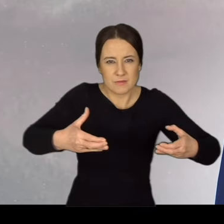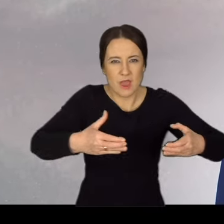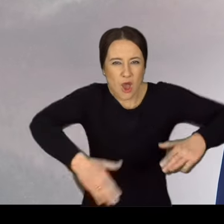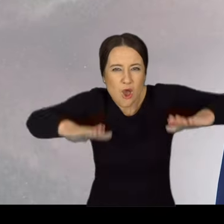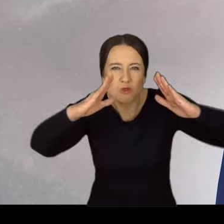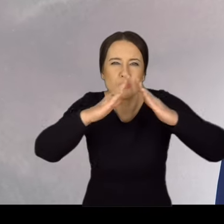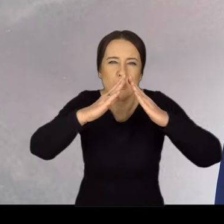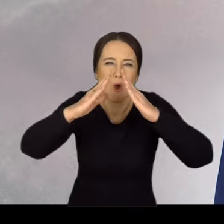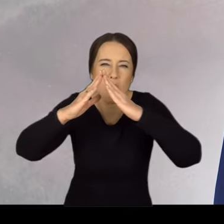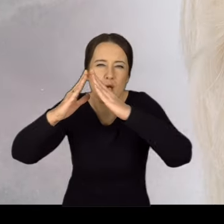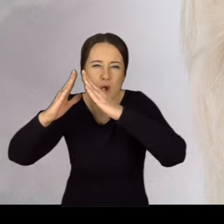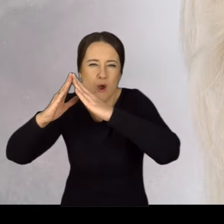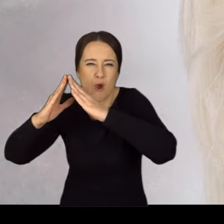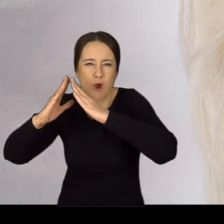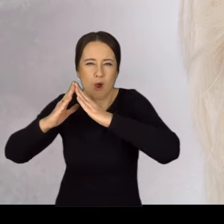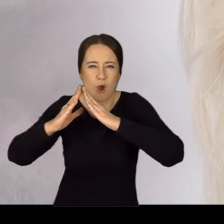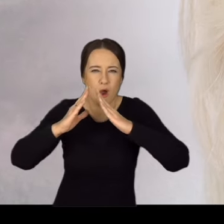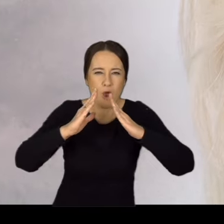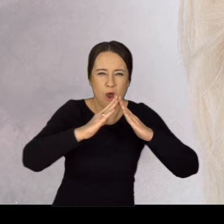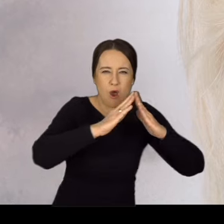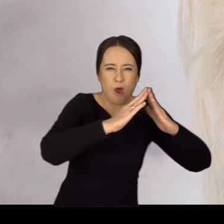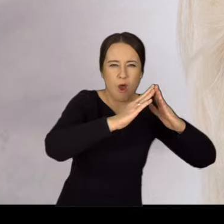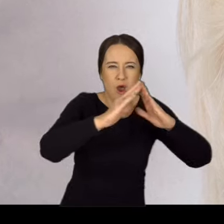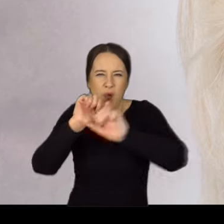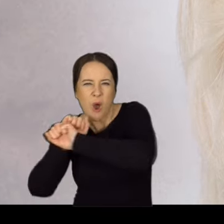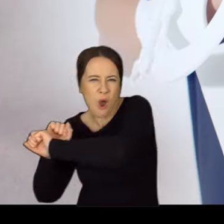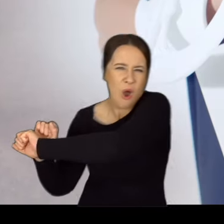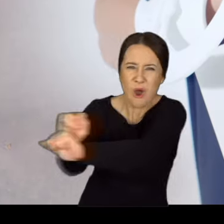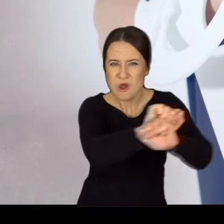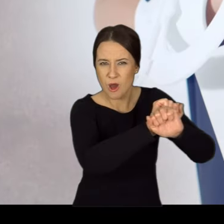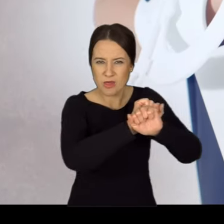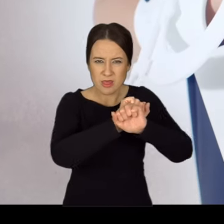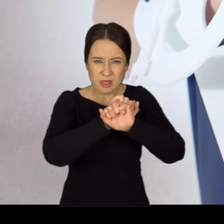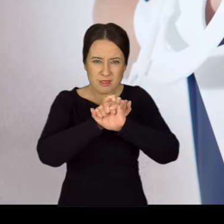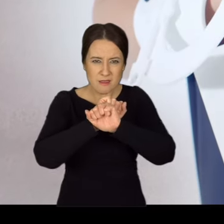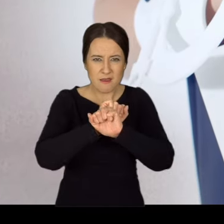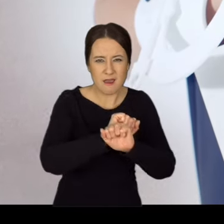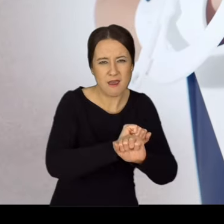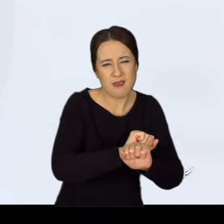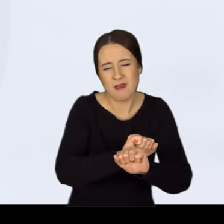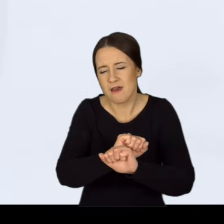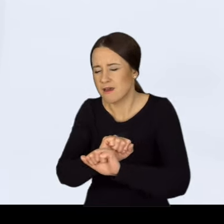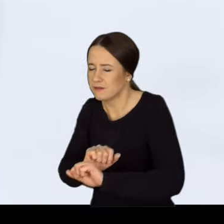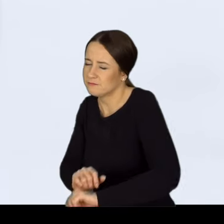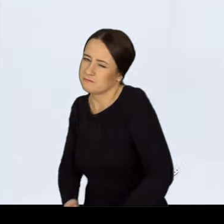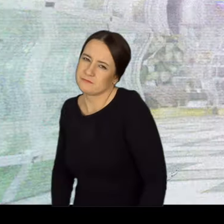ochroni dom [muzyka narasta]